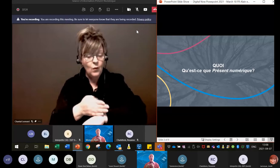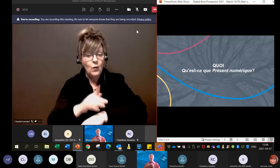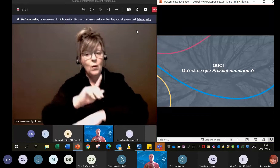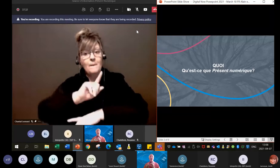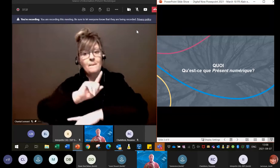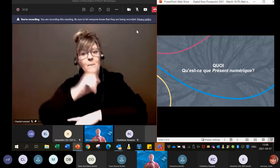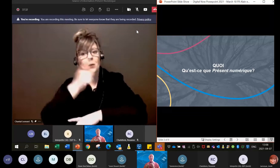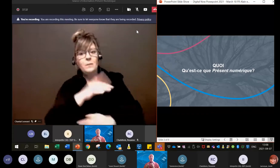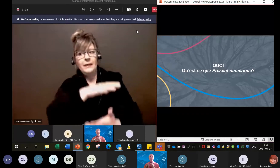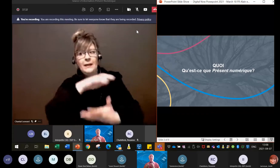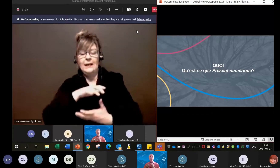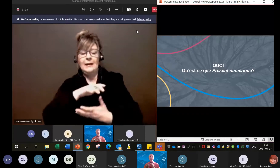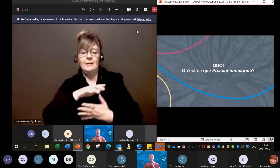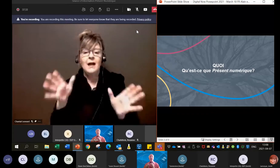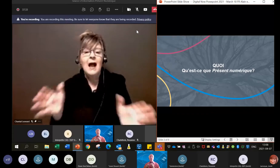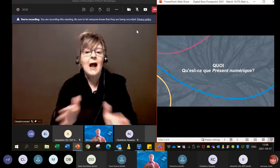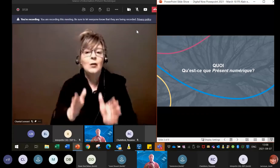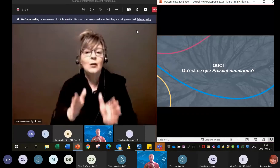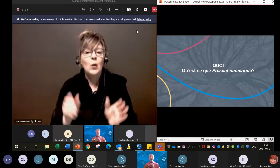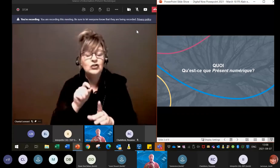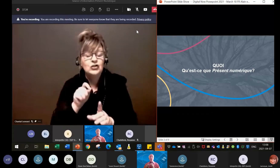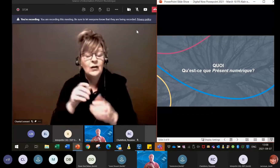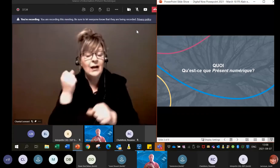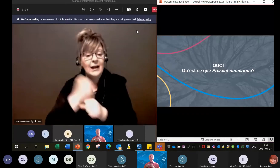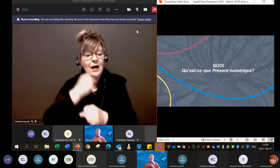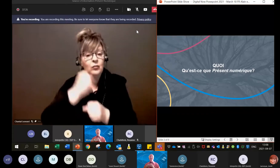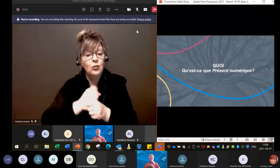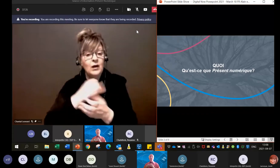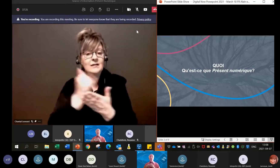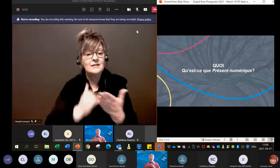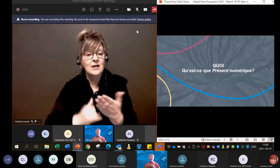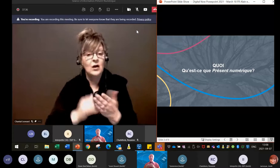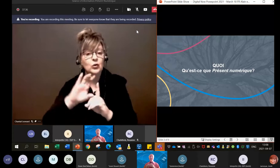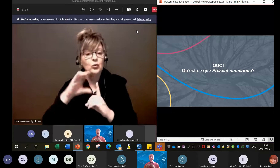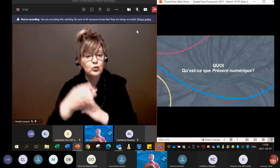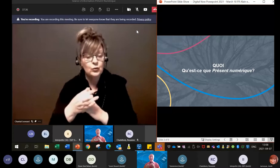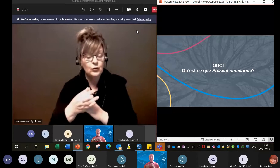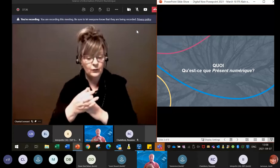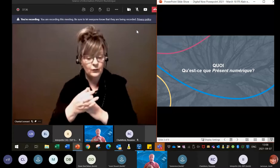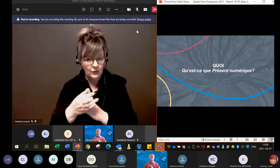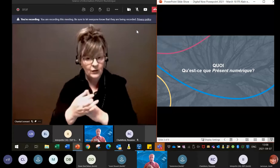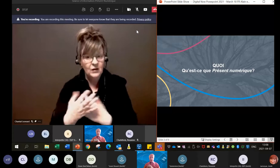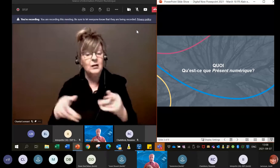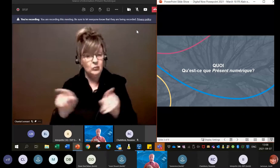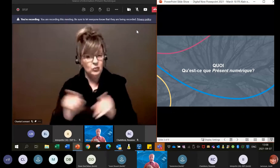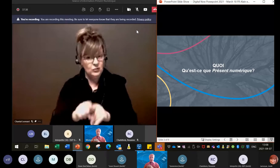dans le secteur des arts et de la